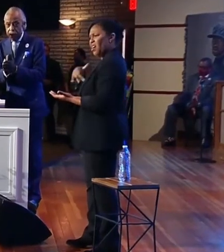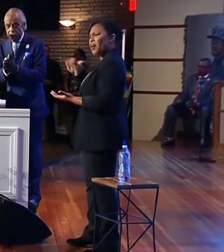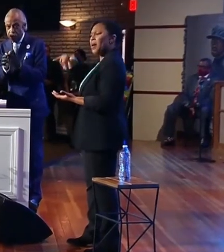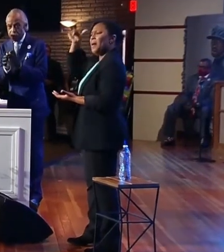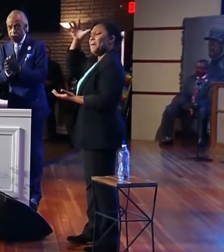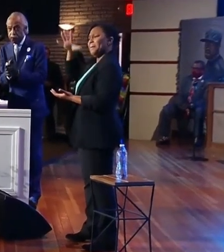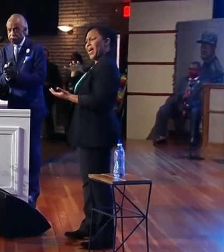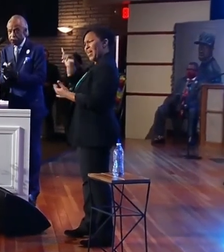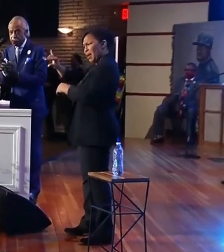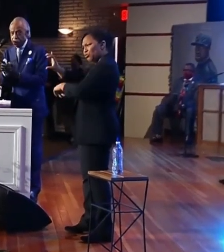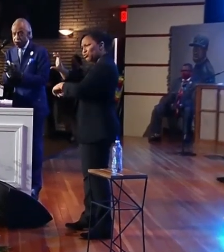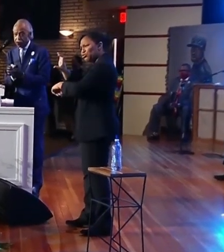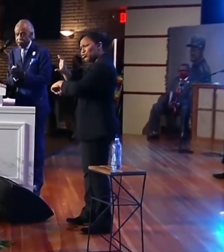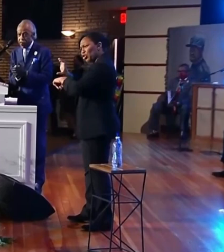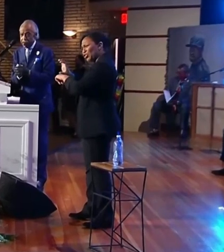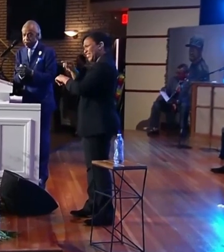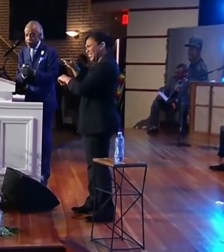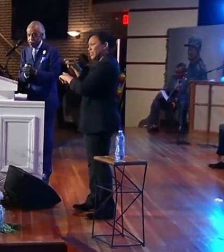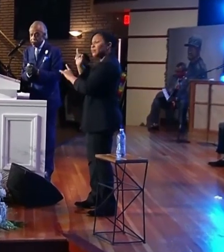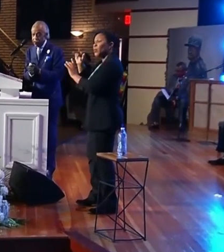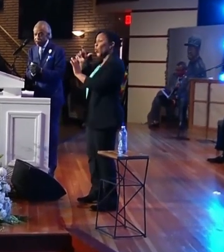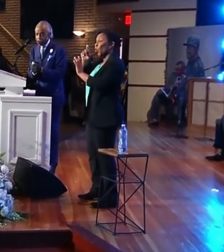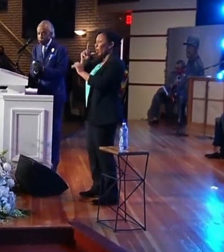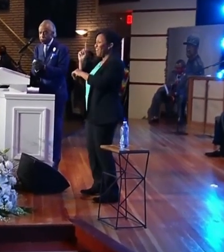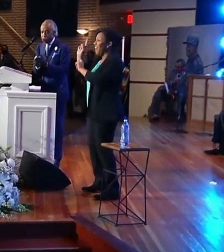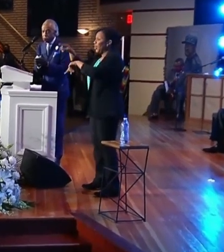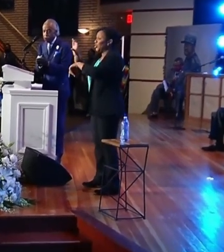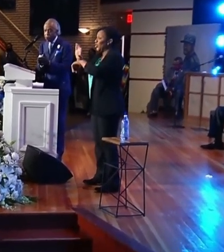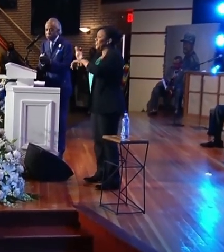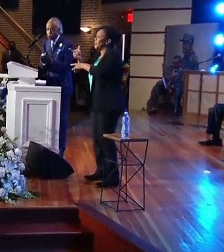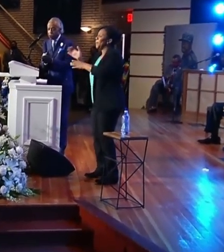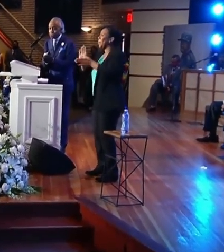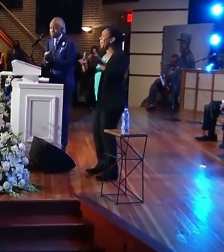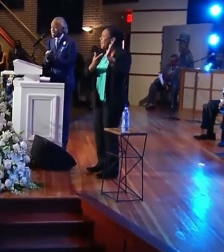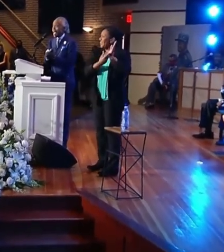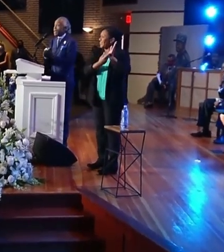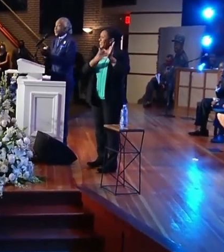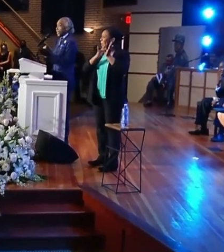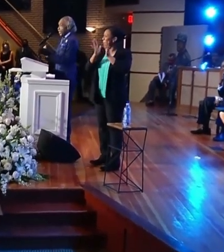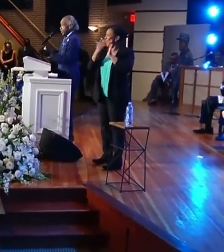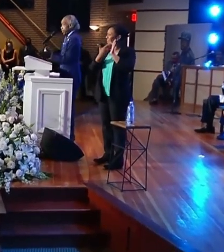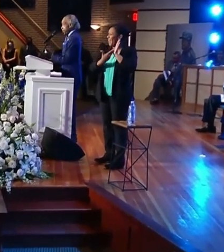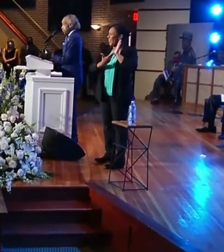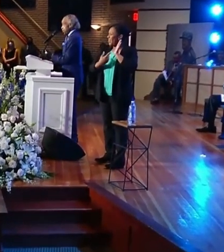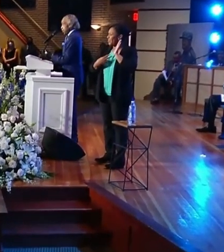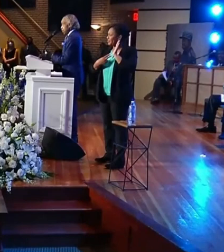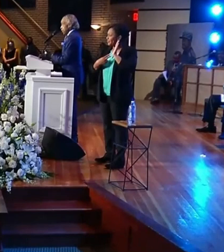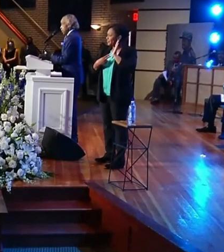Jag kommer ihåg något, du vet jag kom sent till ett möte i Oktober, för tiden hade ställts om